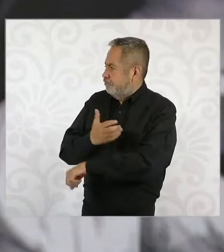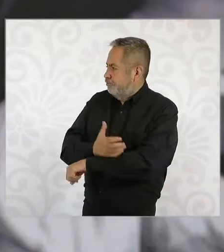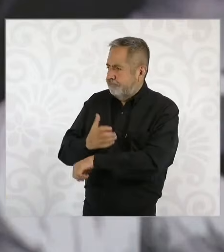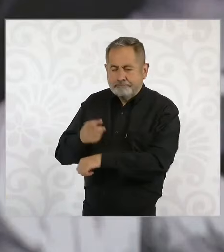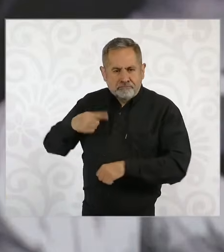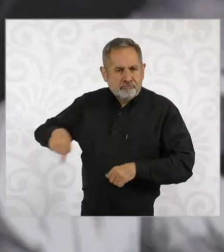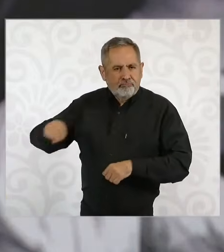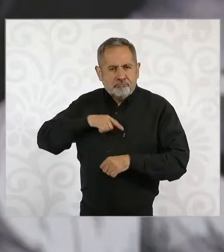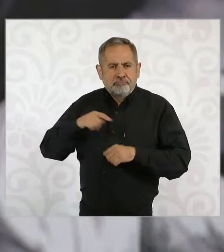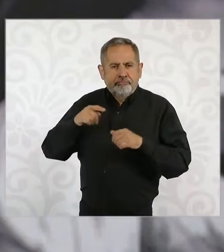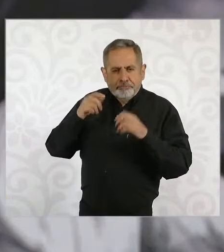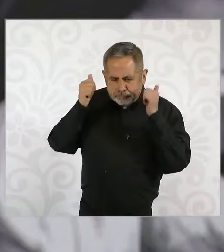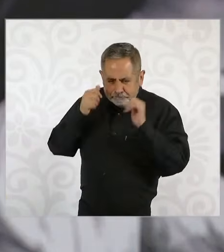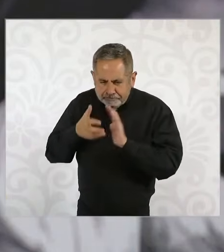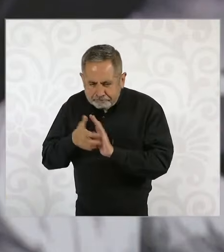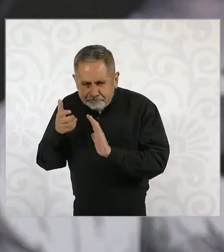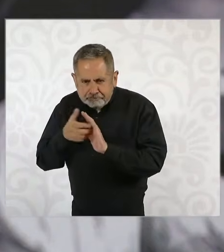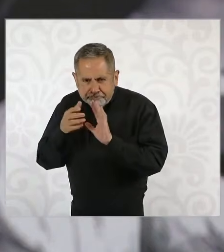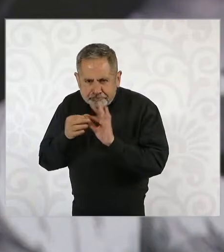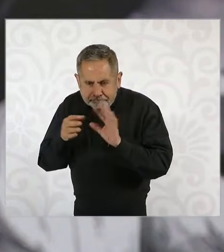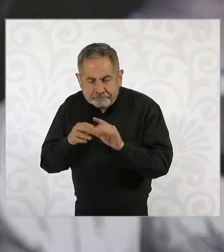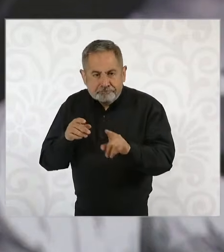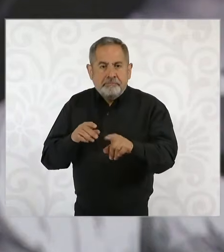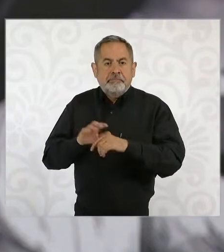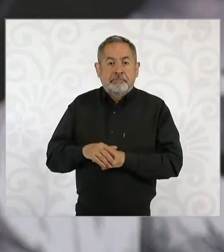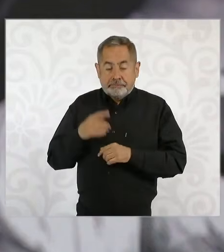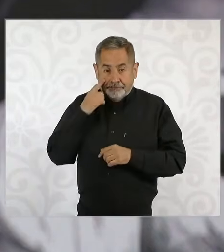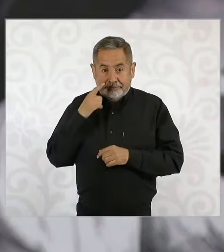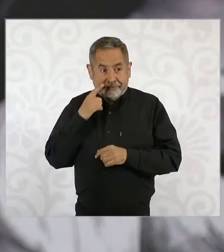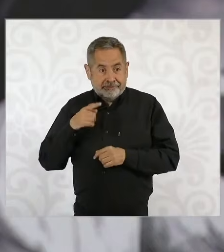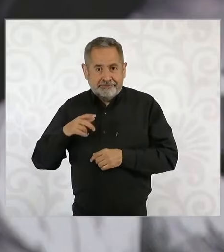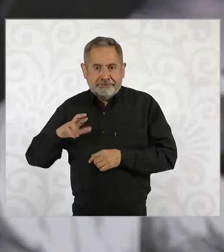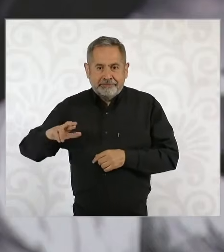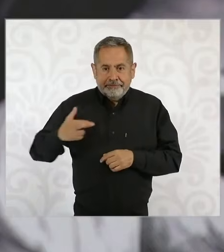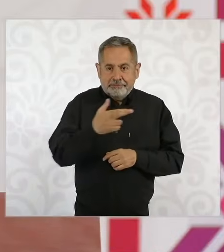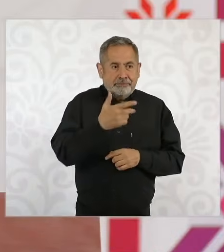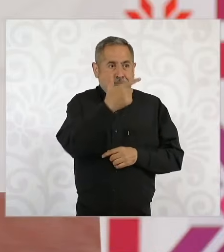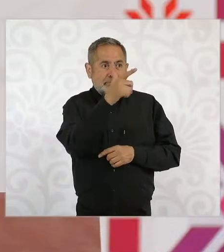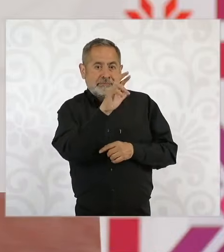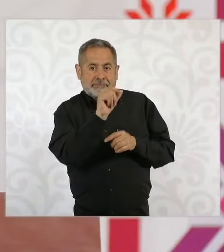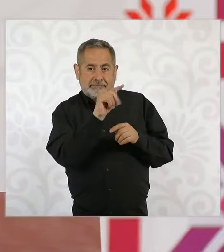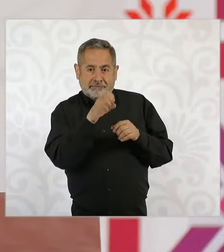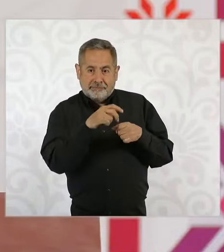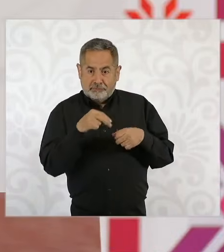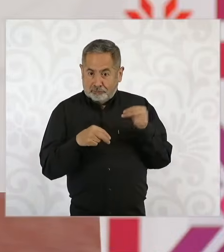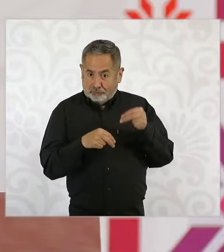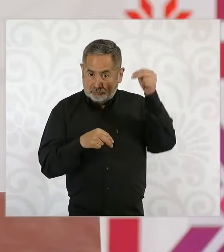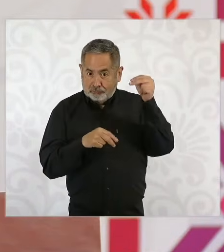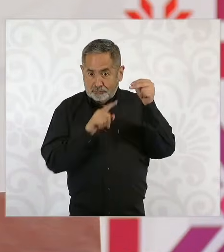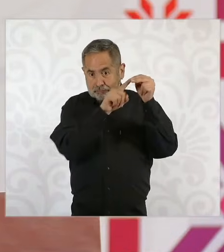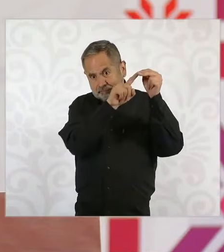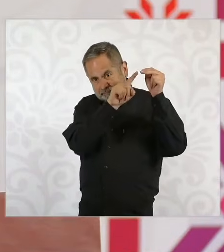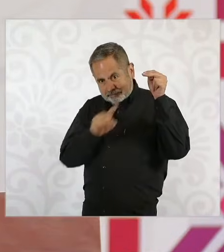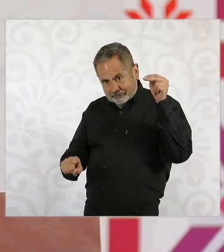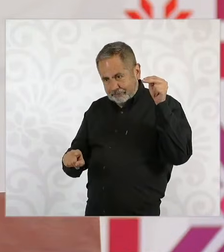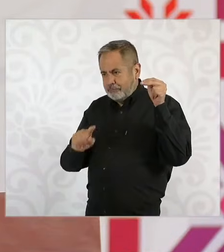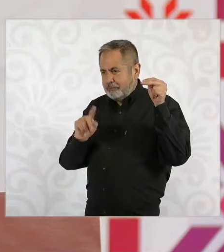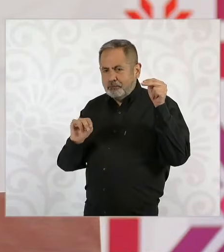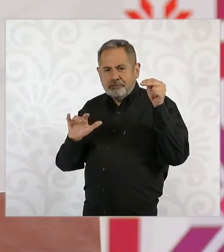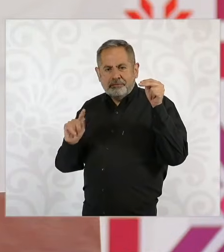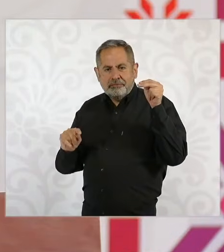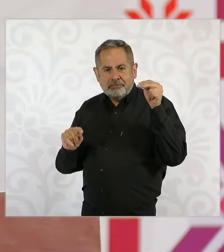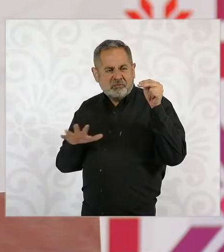arqueólogos, eh México desde el Río Grande hasta el río Suche es un Tepalcate. El día de hoy,